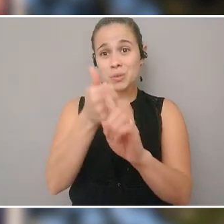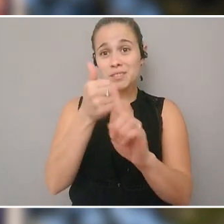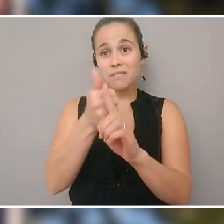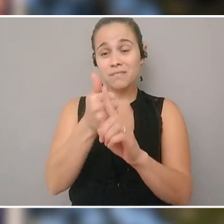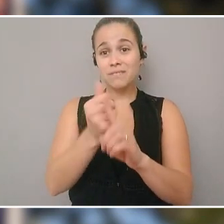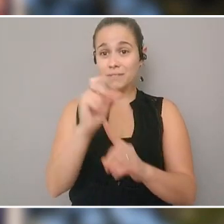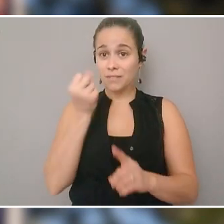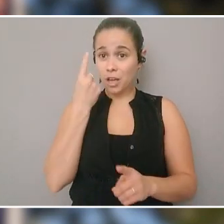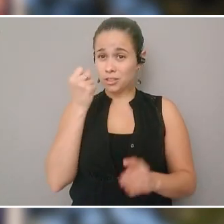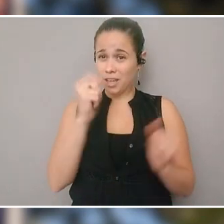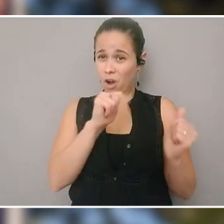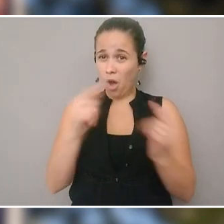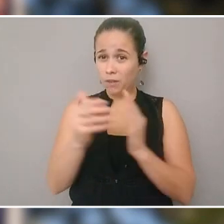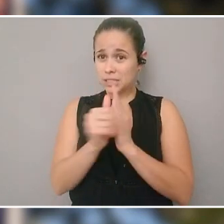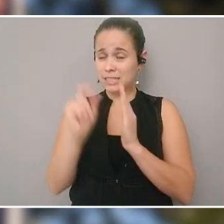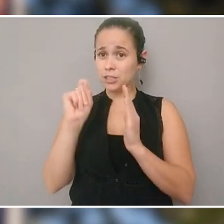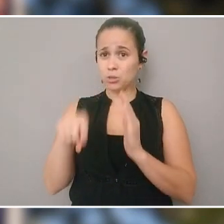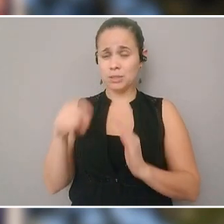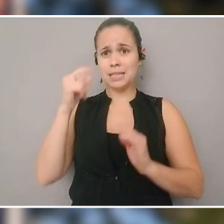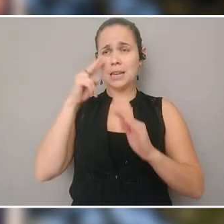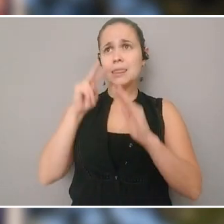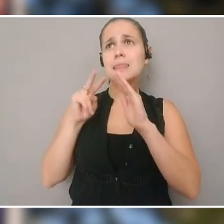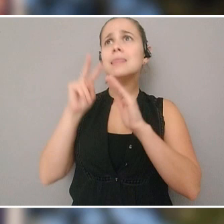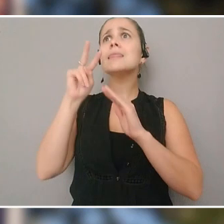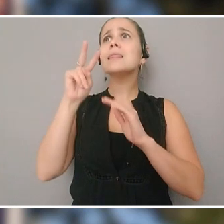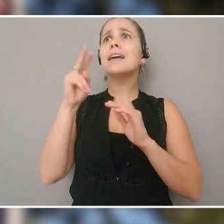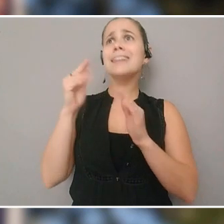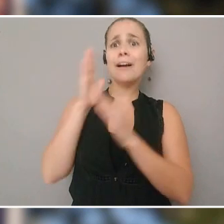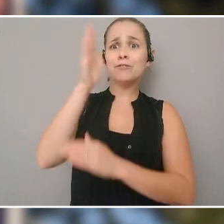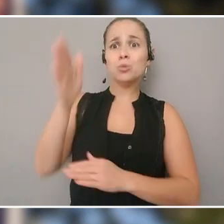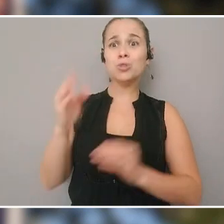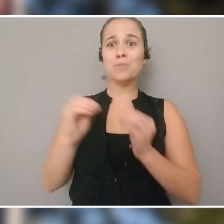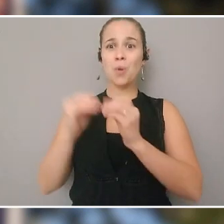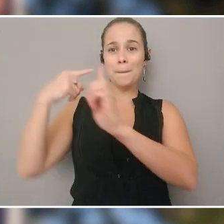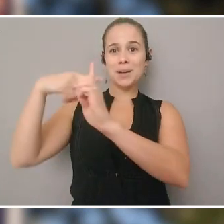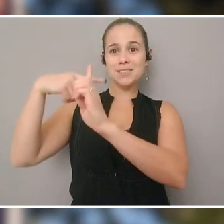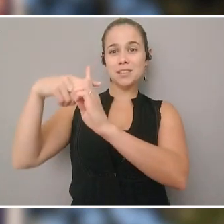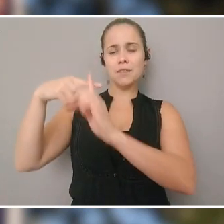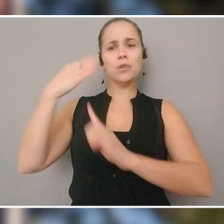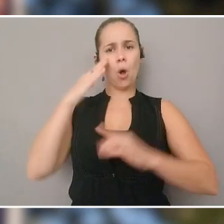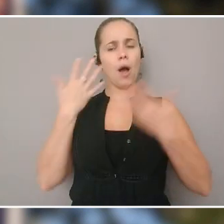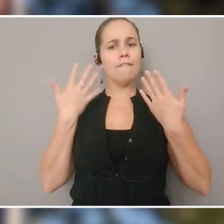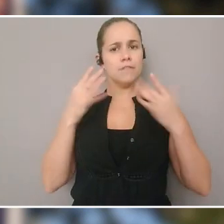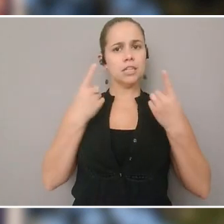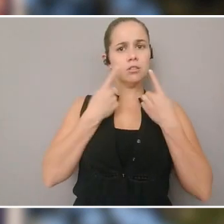futuro sabiendo que tienen y